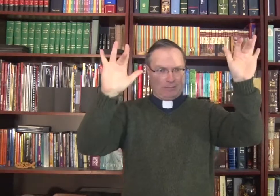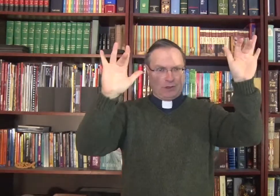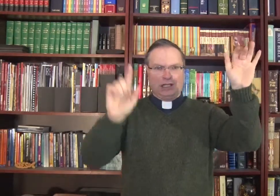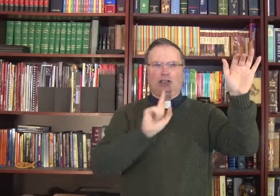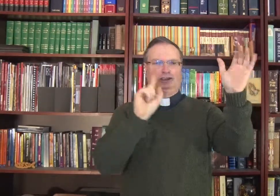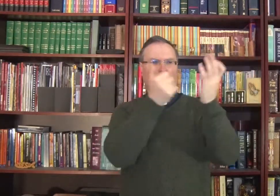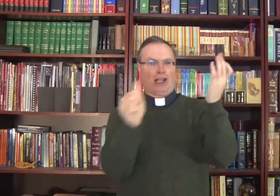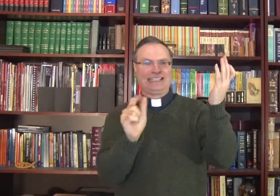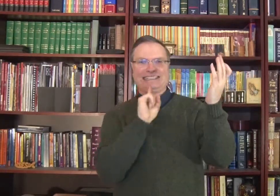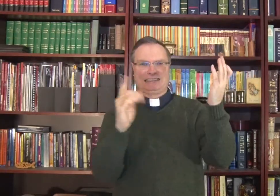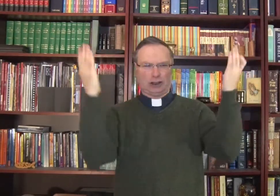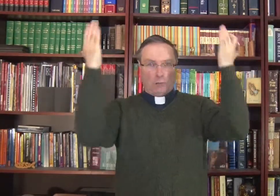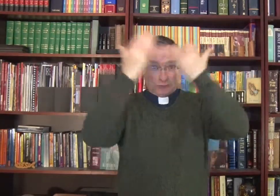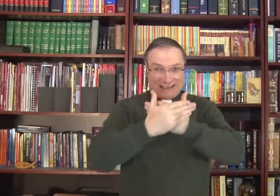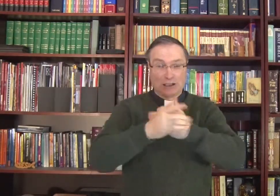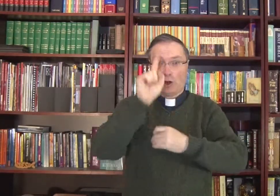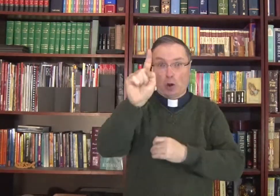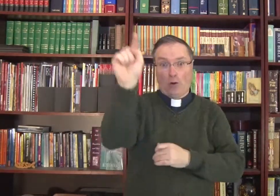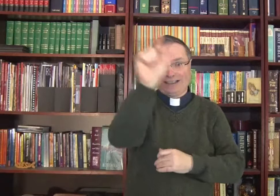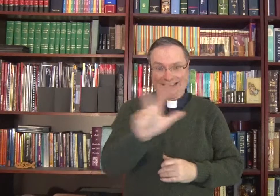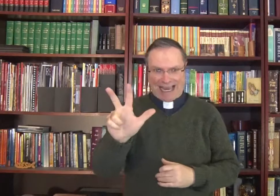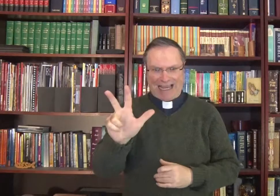de sorte qu’ils s’obscurcirent d’un tiers;